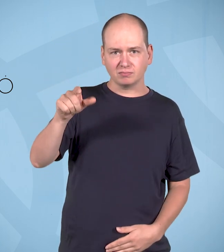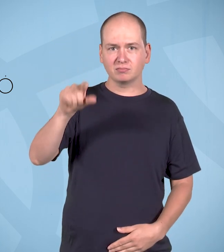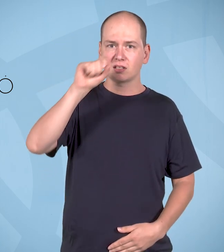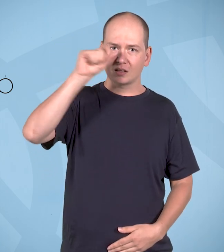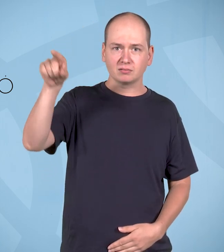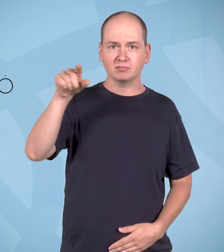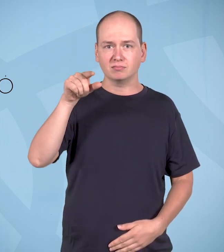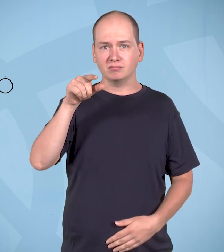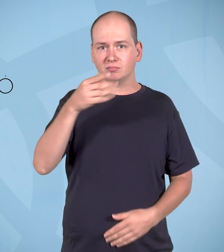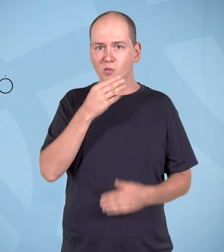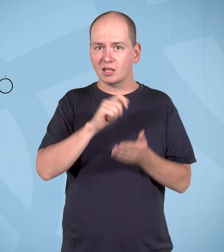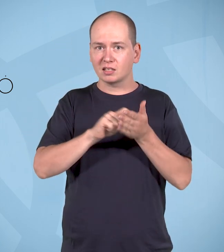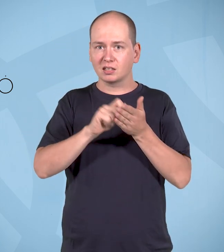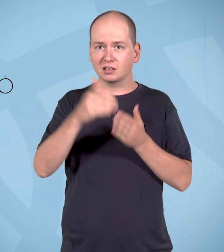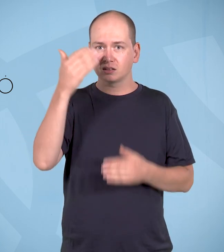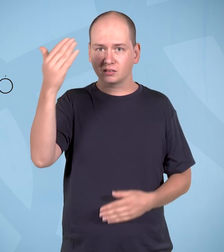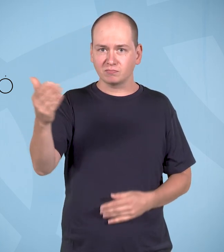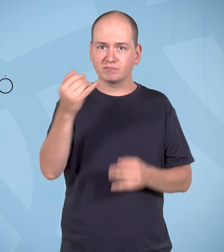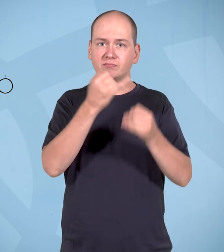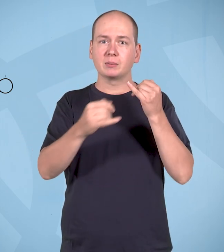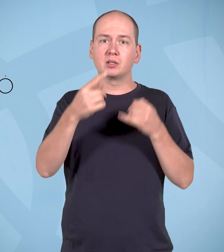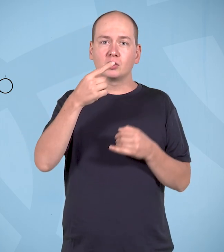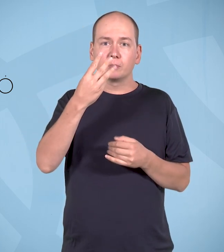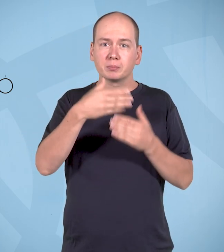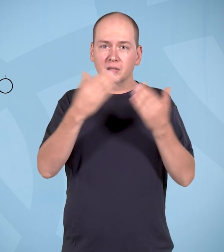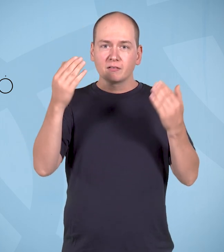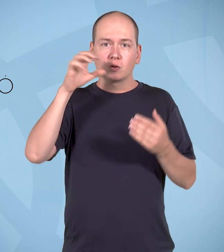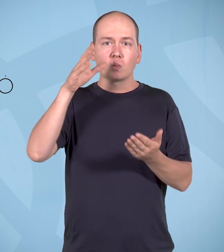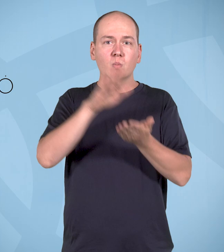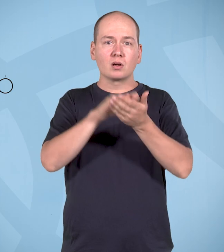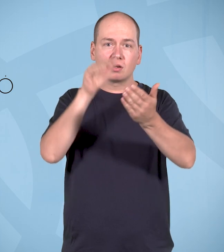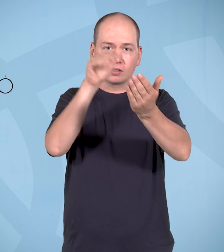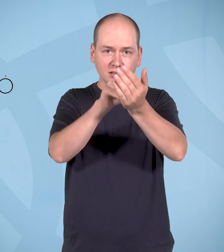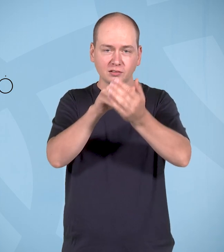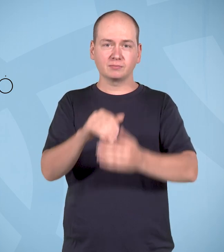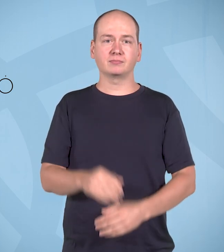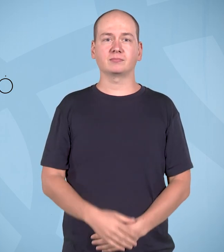sopivan ehdokkaan nimen sekä perustelut, miksi juuri tämä henkilö ansaitsisi kunniapalkinnon.